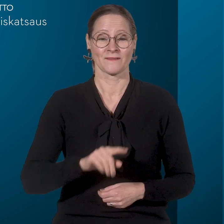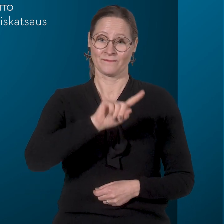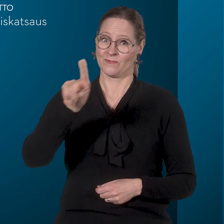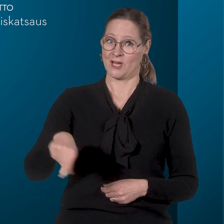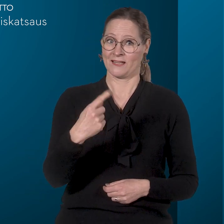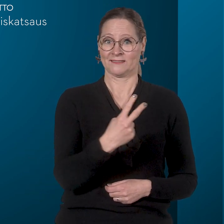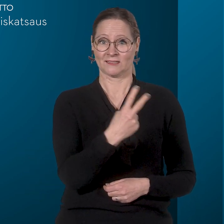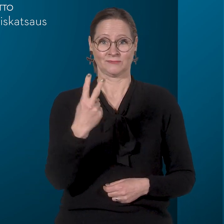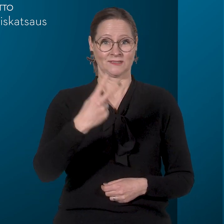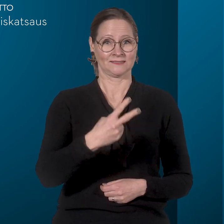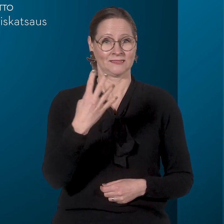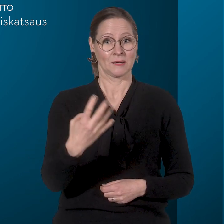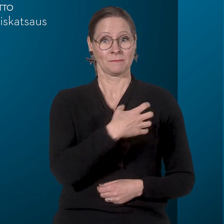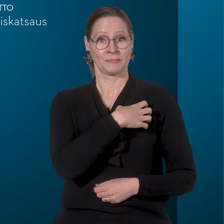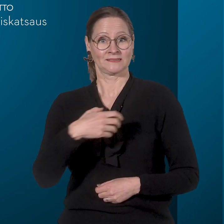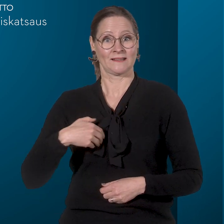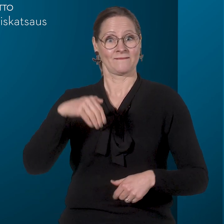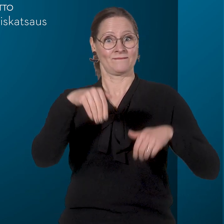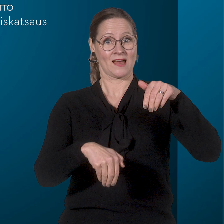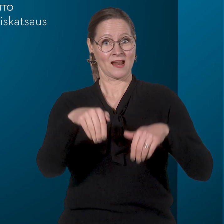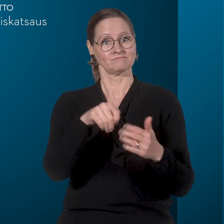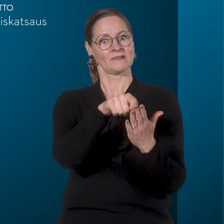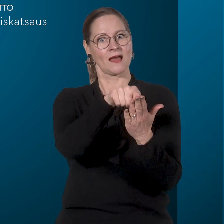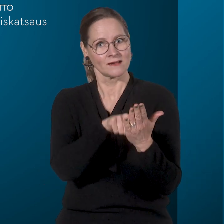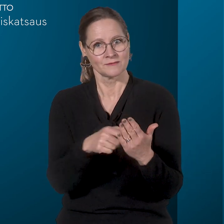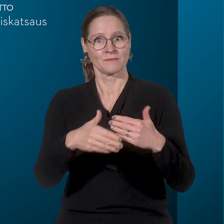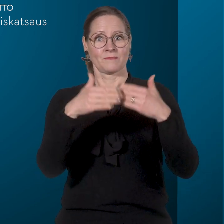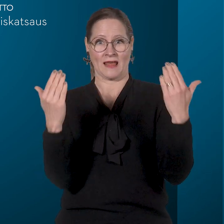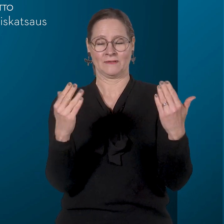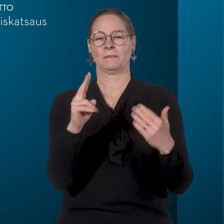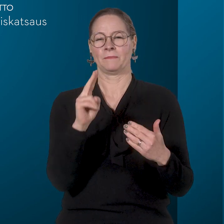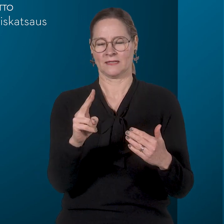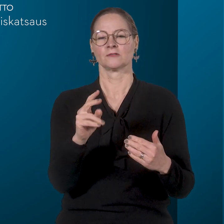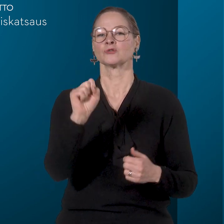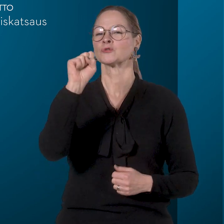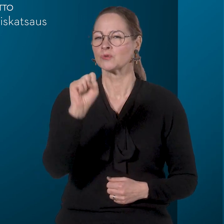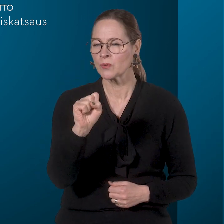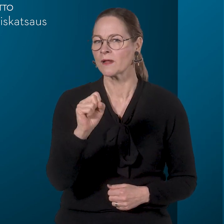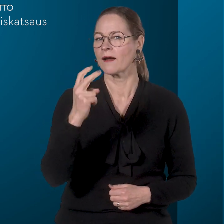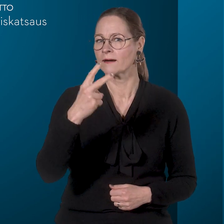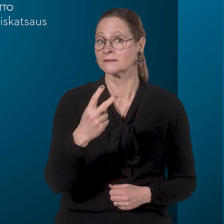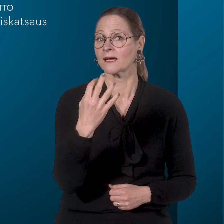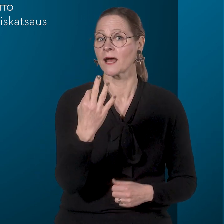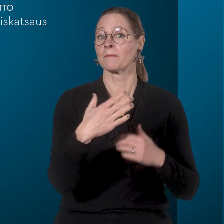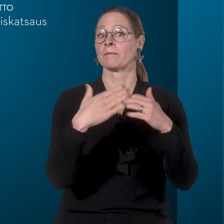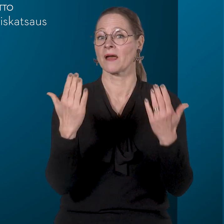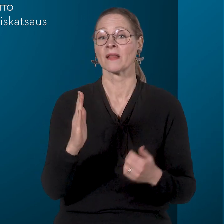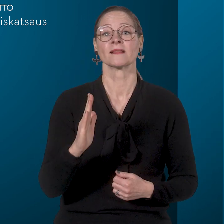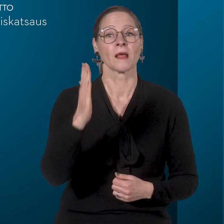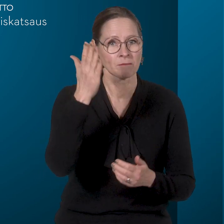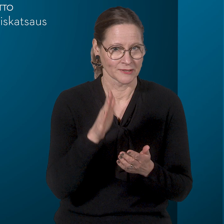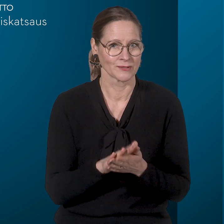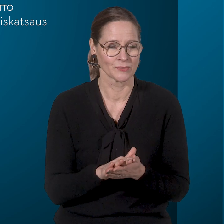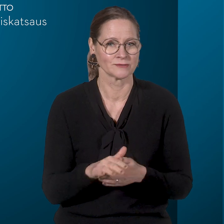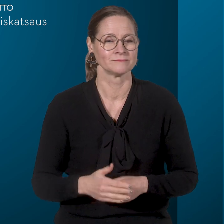Vuoden 2024 presidentinvaalien äänestys- päivä on sunnnuntaina 28. tammikuuta.